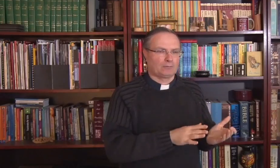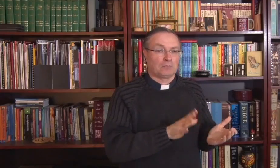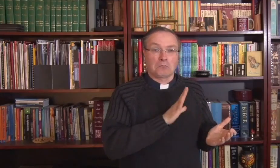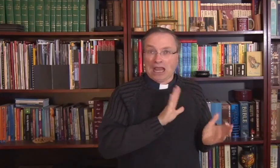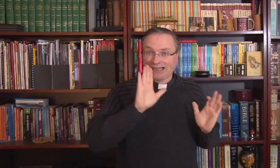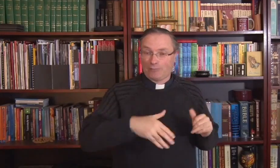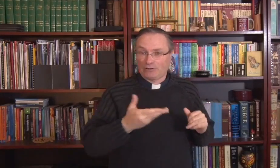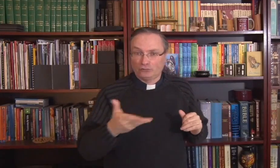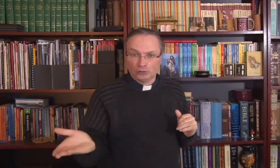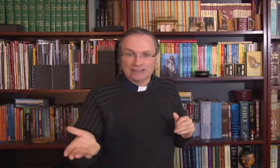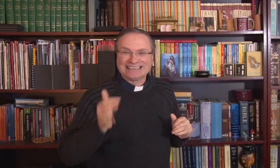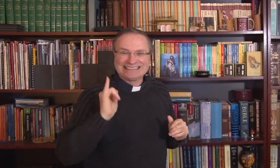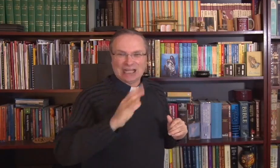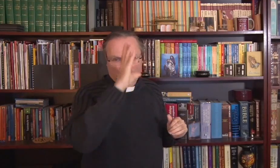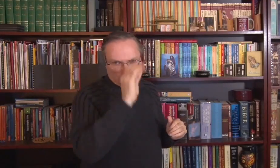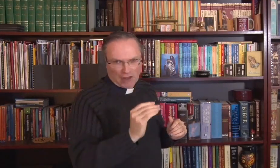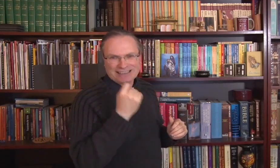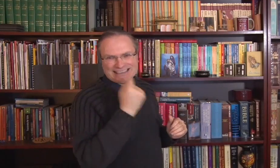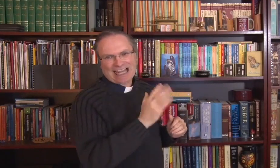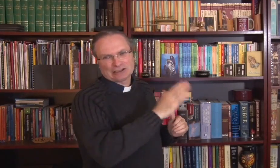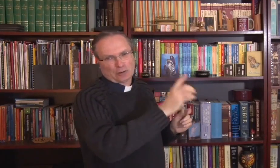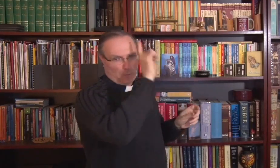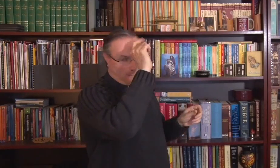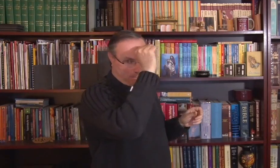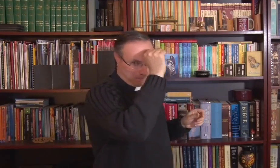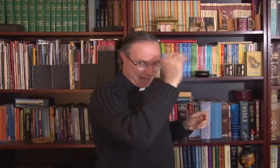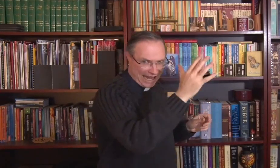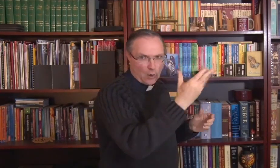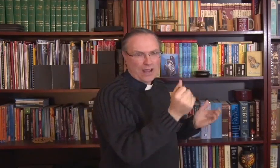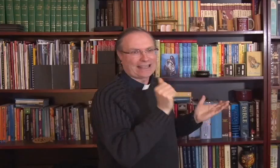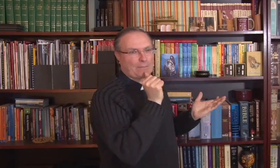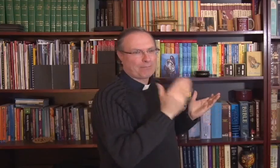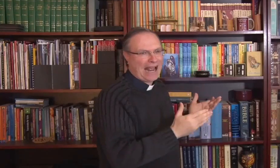Mais d’après vous, si un homme dit à son père ou à sa mère: